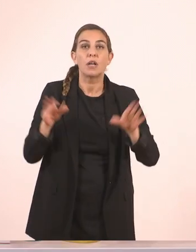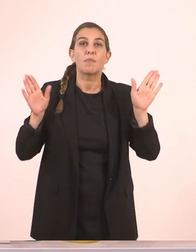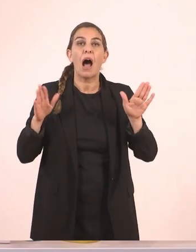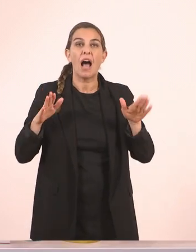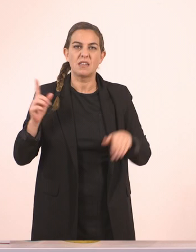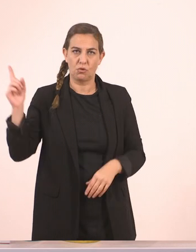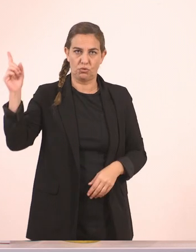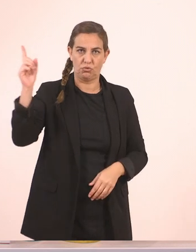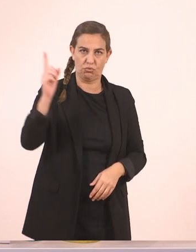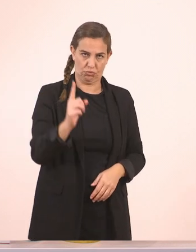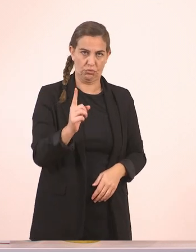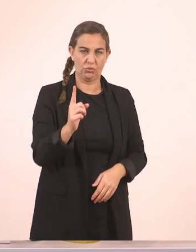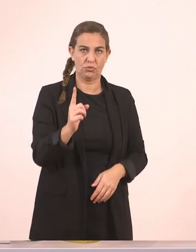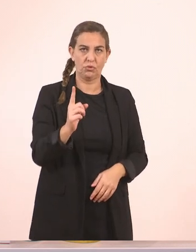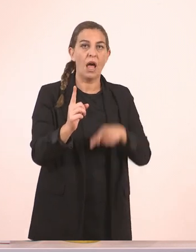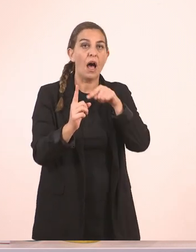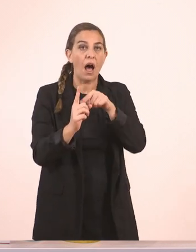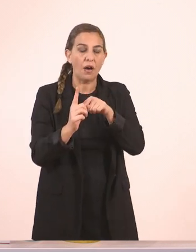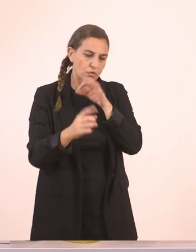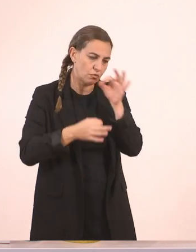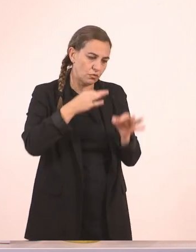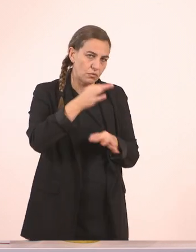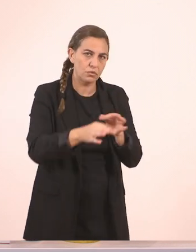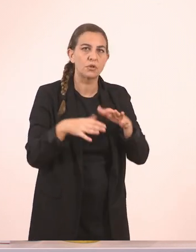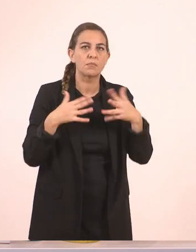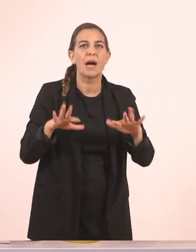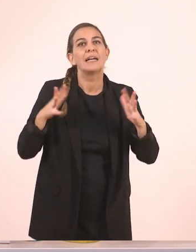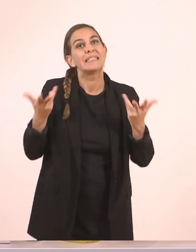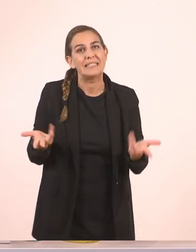Αυτός ο άγγελος τους έφερε το χαρμόσυνο μήνυμα της γέννησης του Χριστού